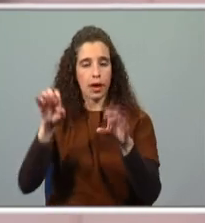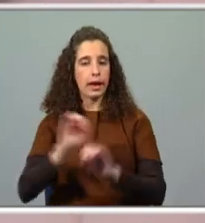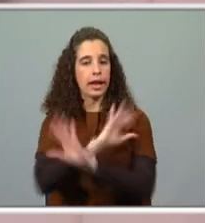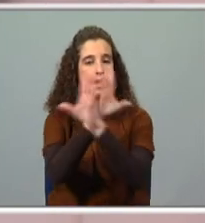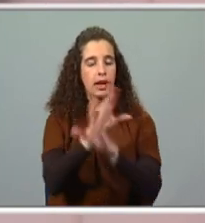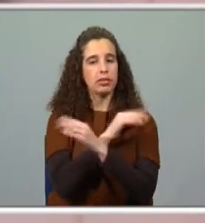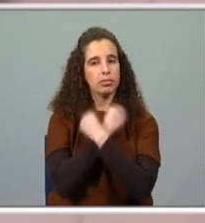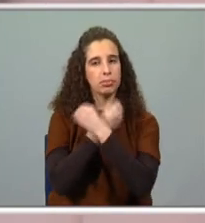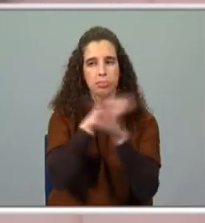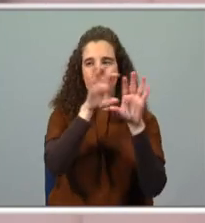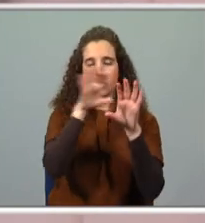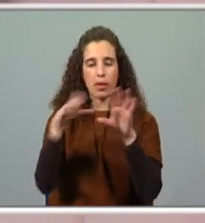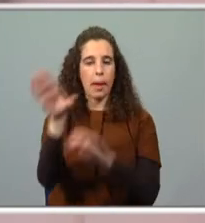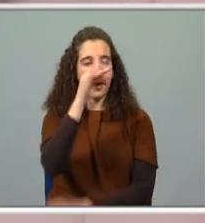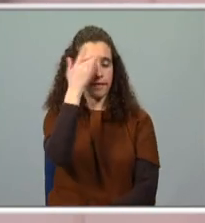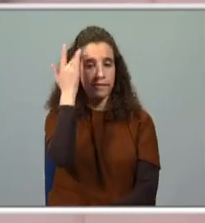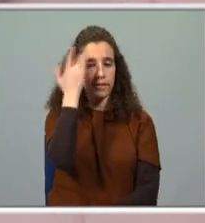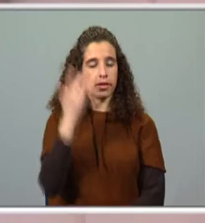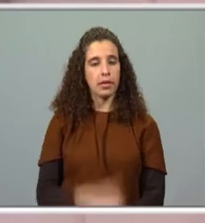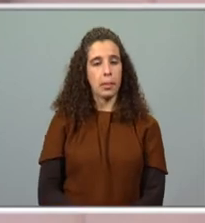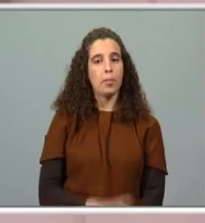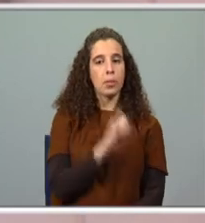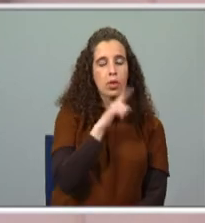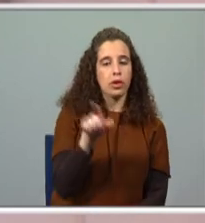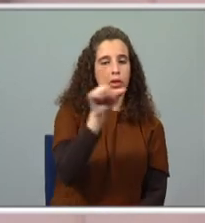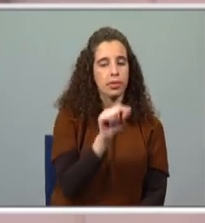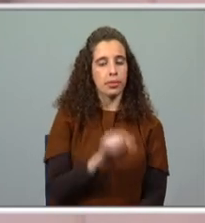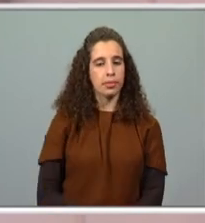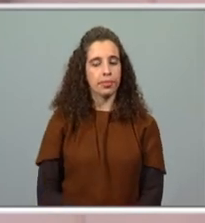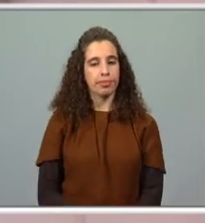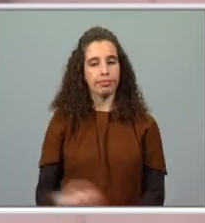desenhadas é provável que seja mais fácil podemos também o que ligá-las 繪製的可能更多很容易我們也可以連接它們